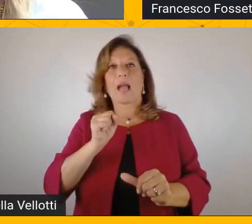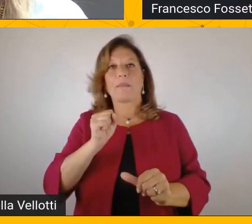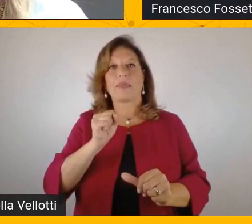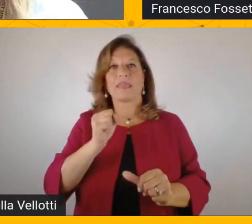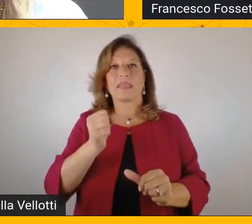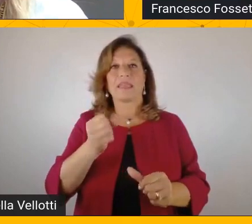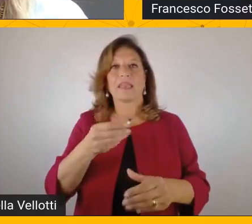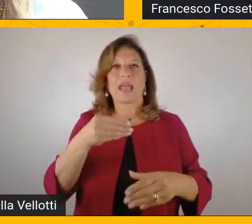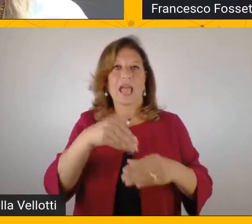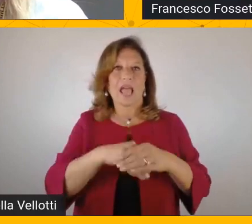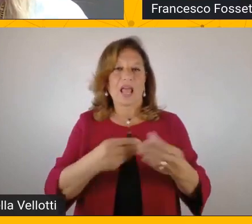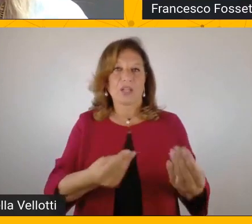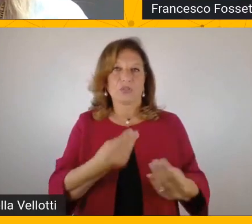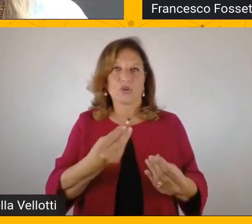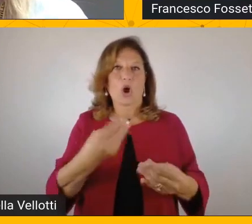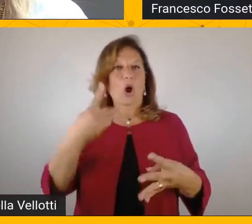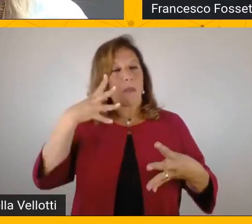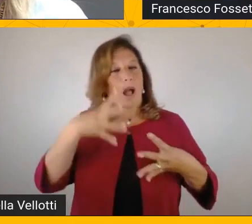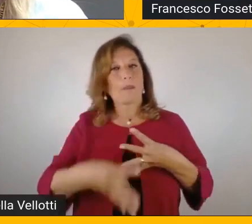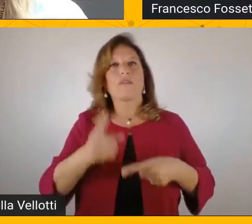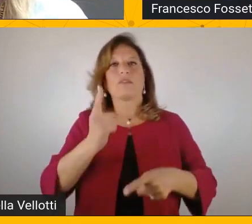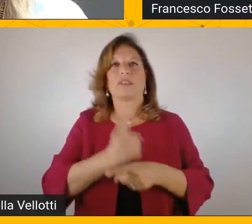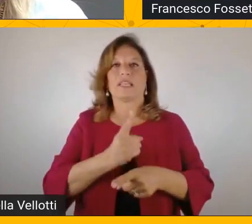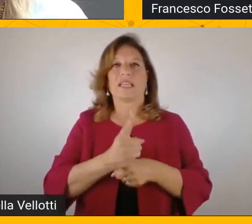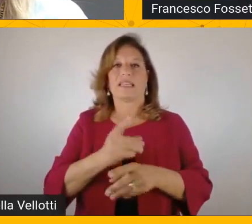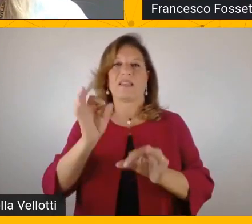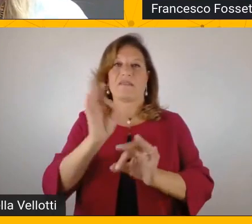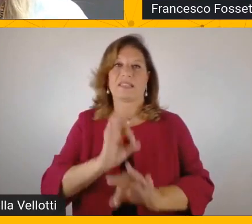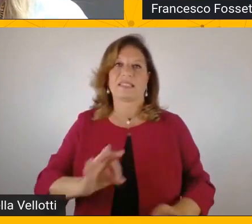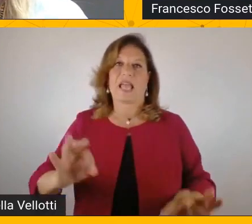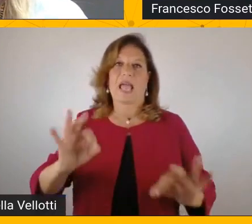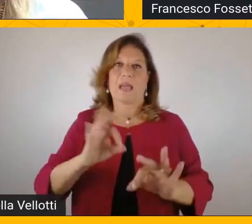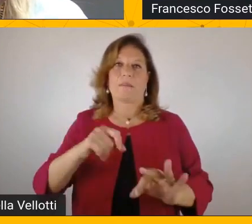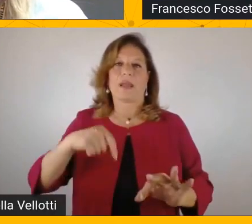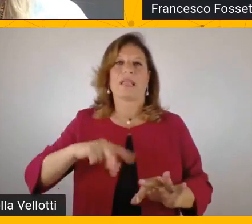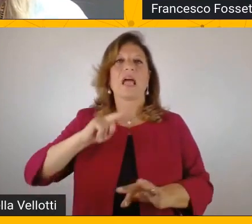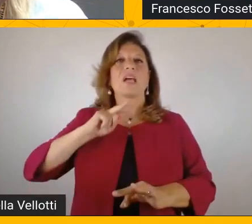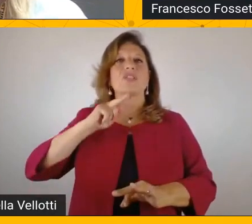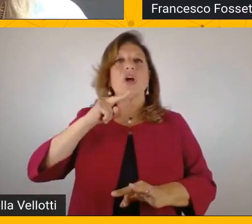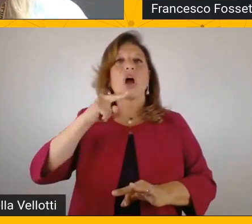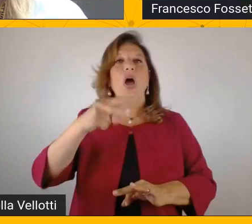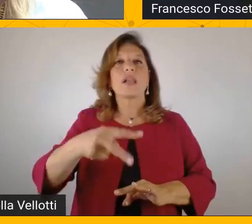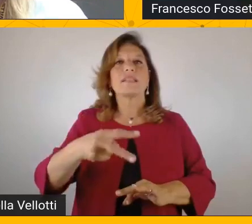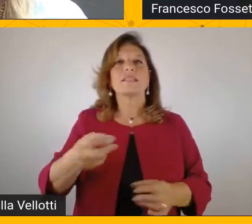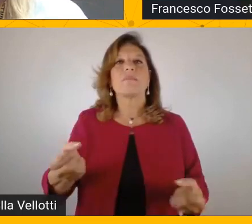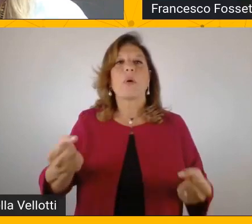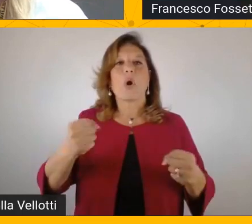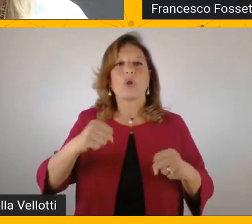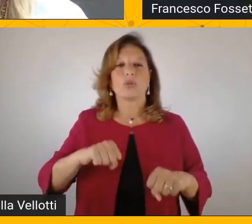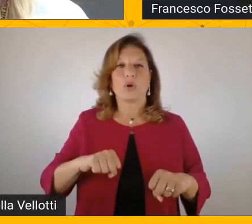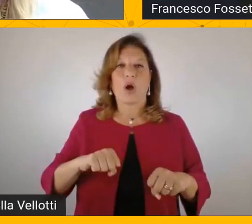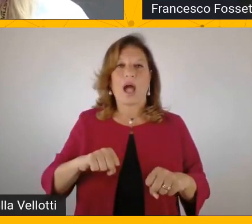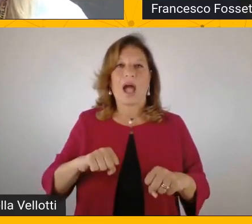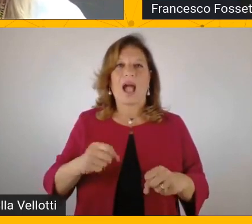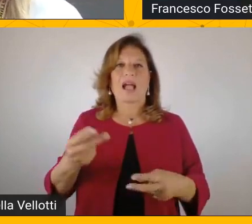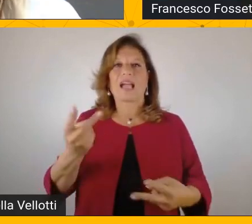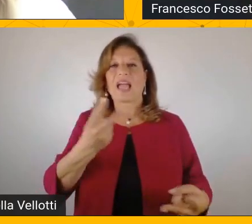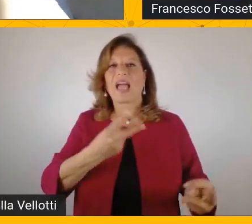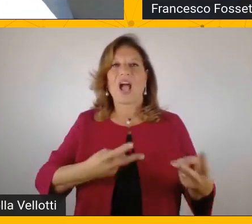l'approfondimento serve sempre